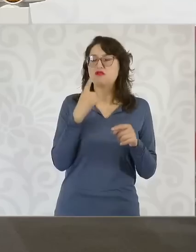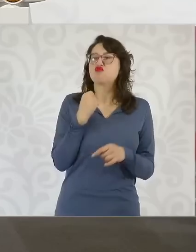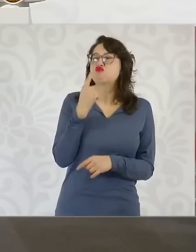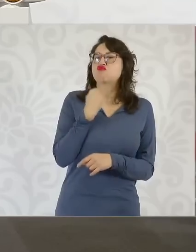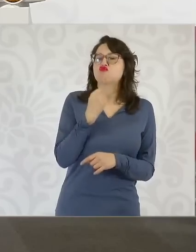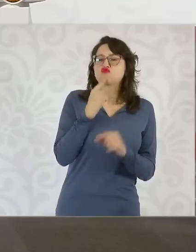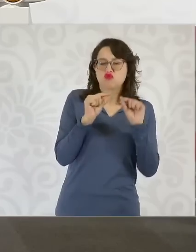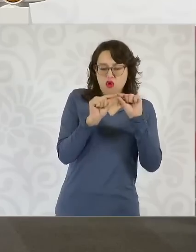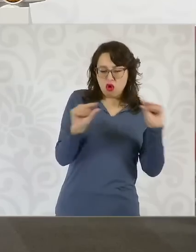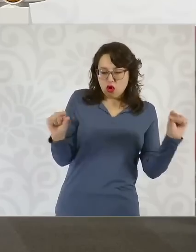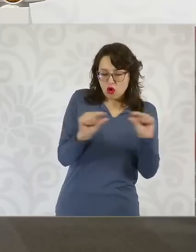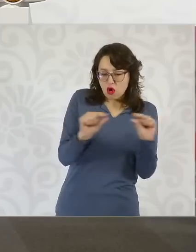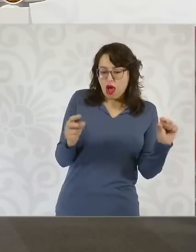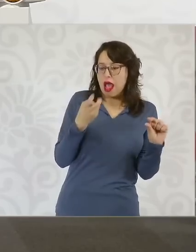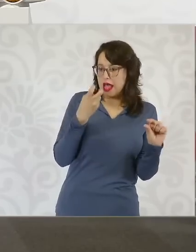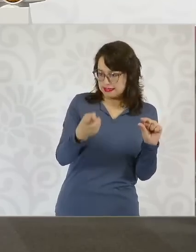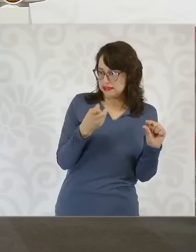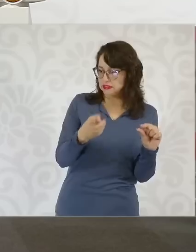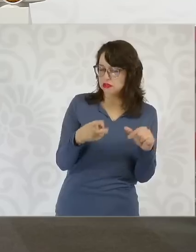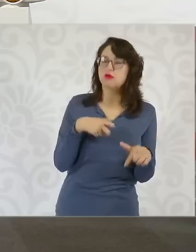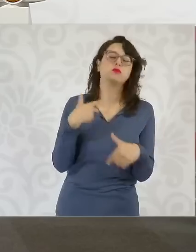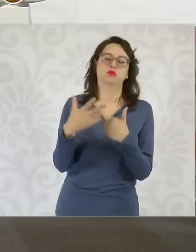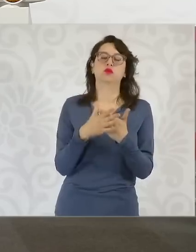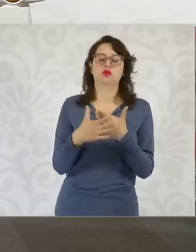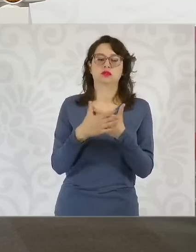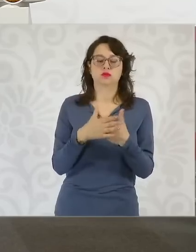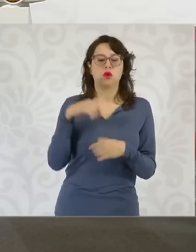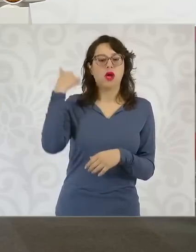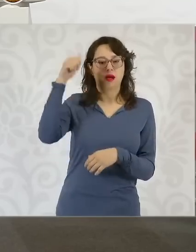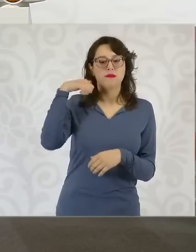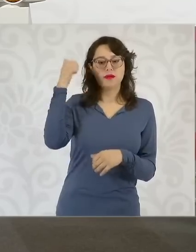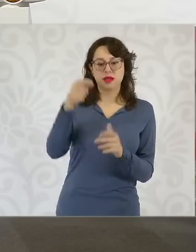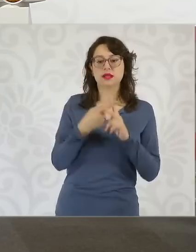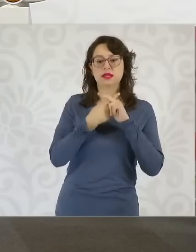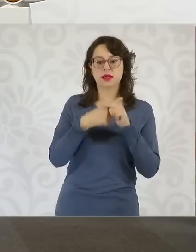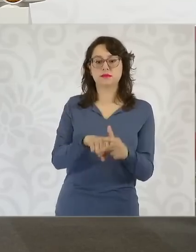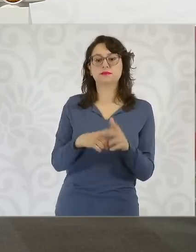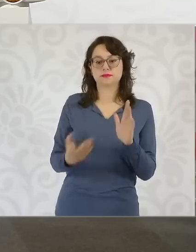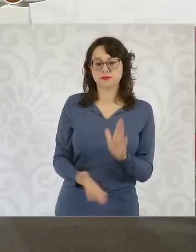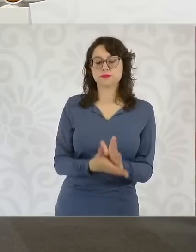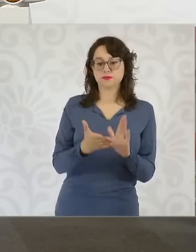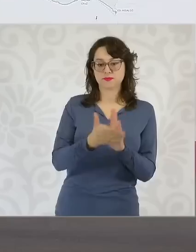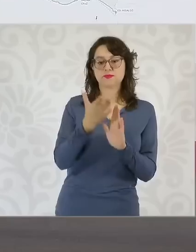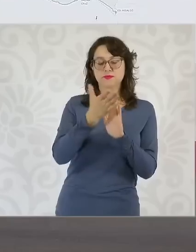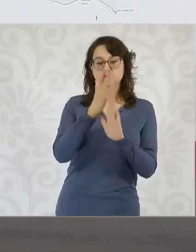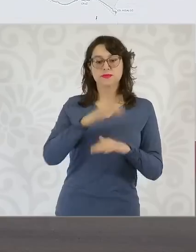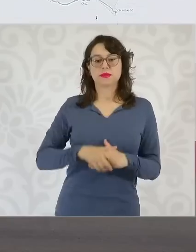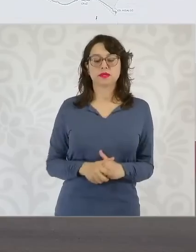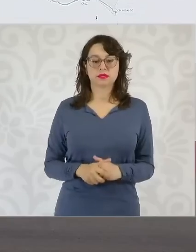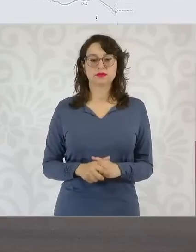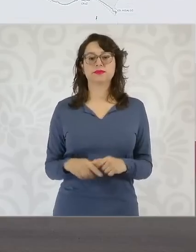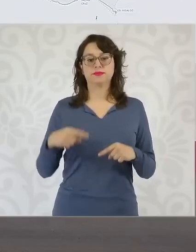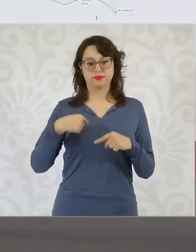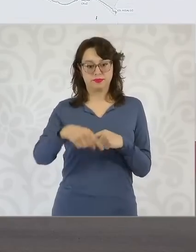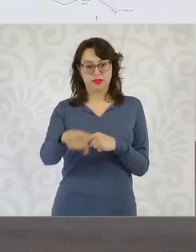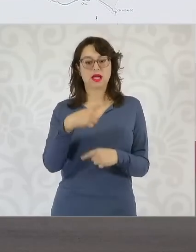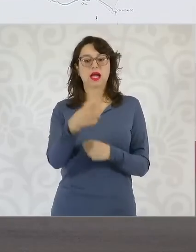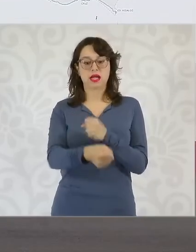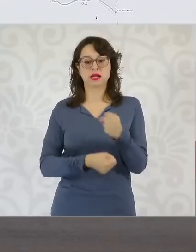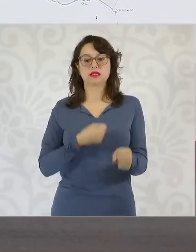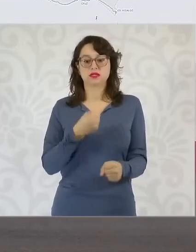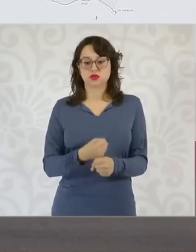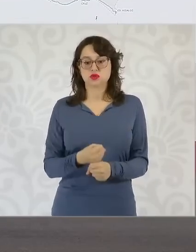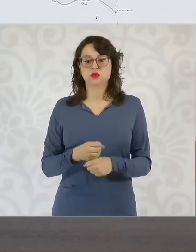aquí ese es el que se inicia en abril y es lo que se hará este año y y bueno continuaremos y tienen